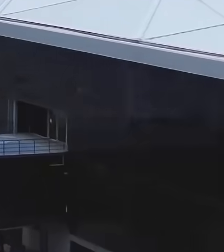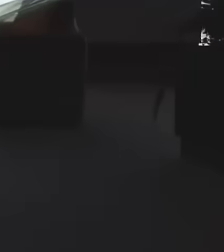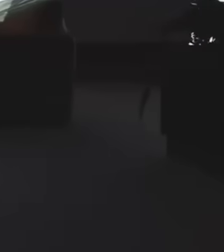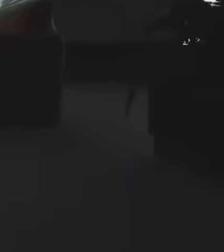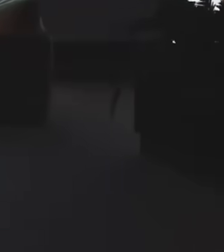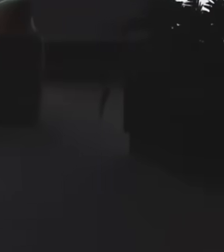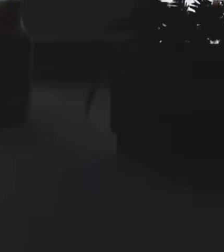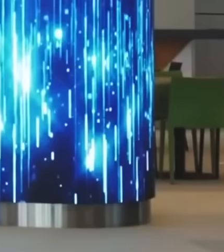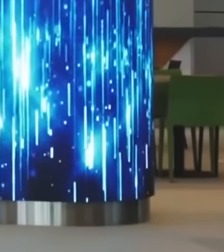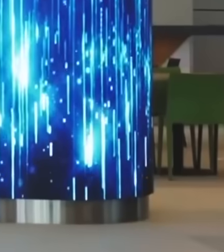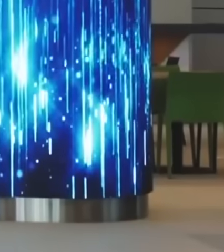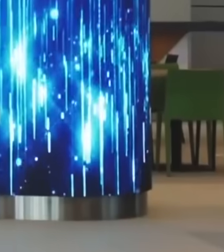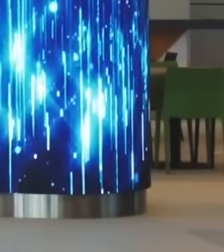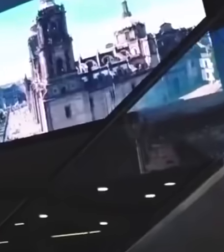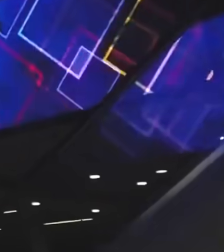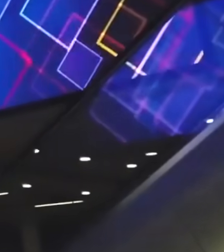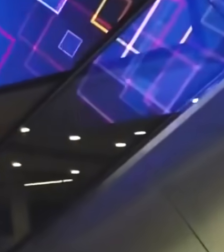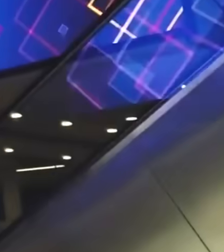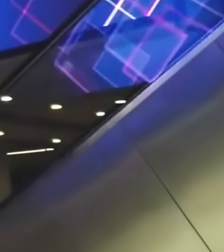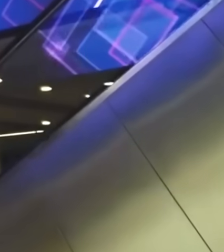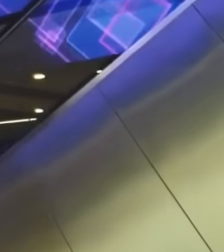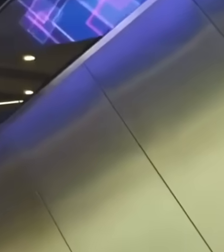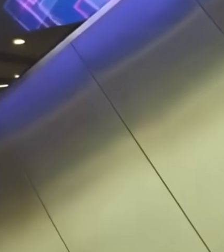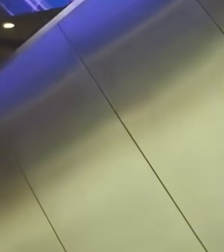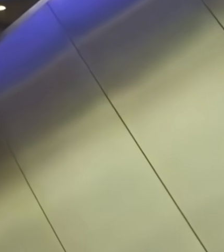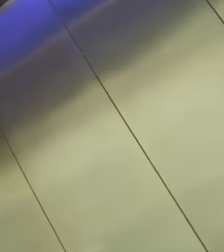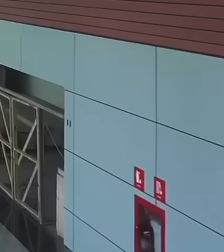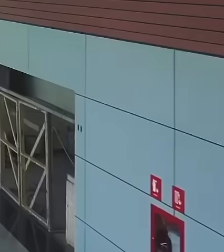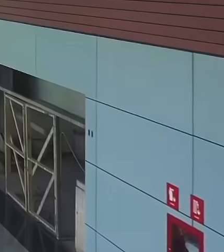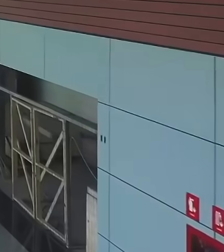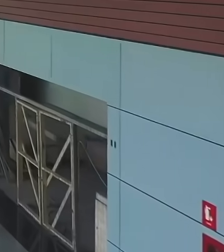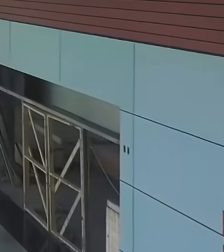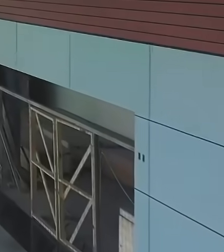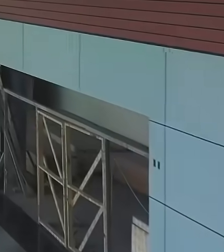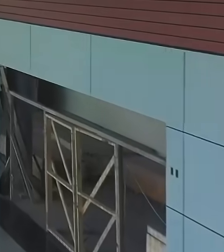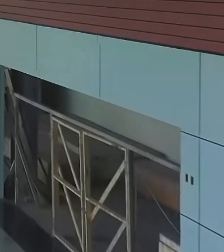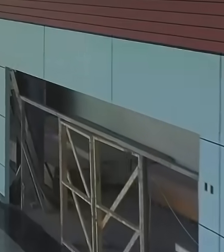internacional Felipe Ángeles en lugar del aeropuerto en Texcoco y cómo fue sometido a